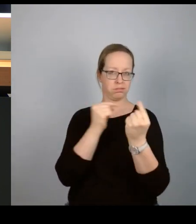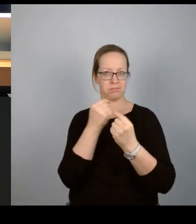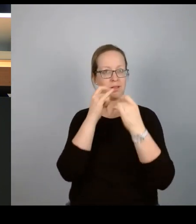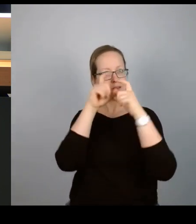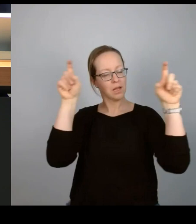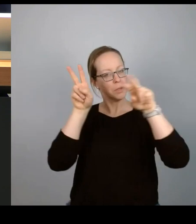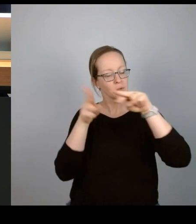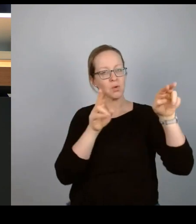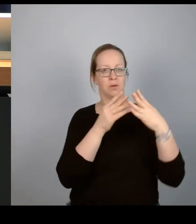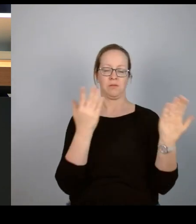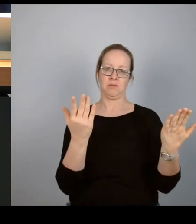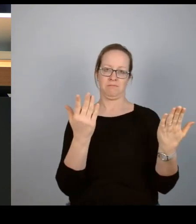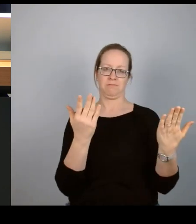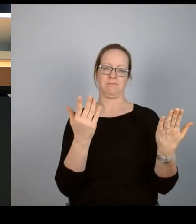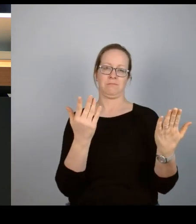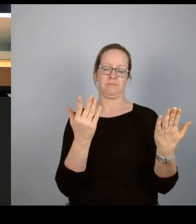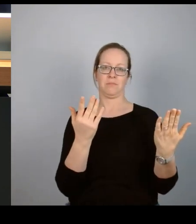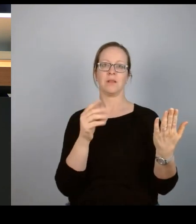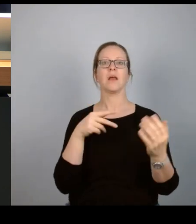Aber Ich möchte